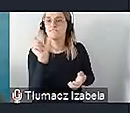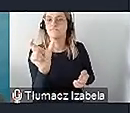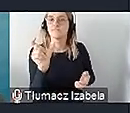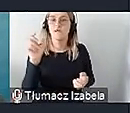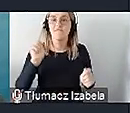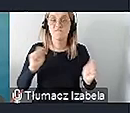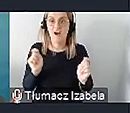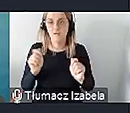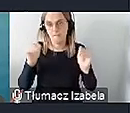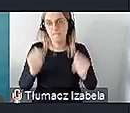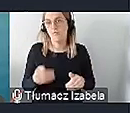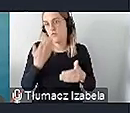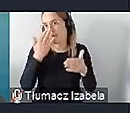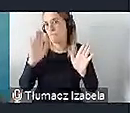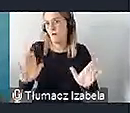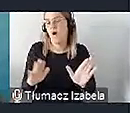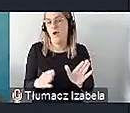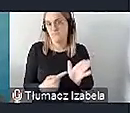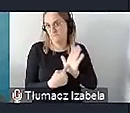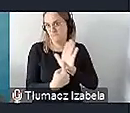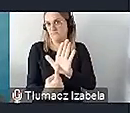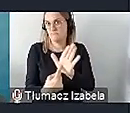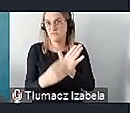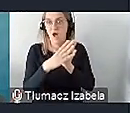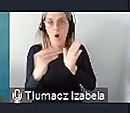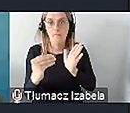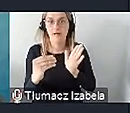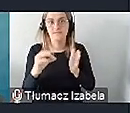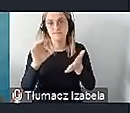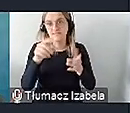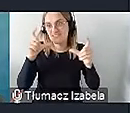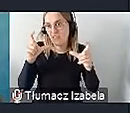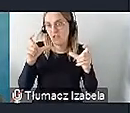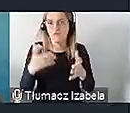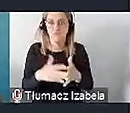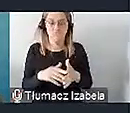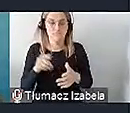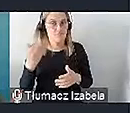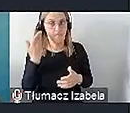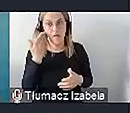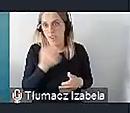można pokazać odpowiedni rysunek, odpowiednie zdjęcie i często zadziała to dużo lepiej.